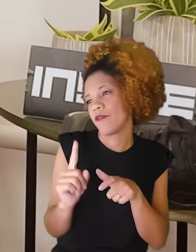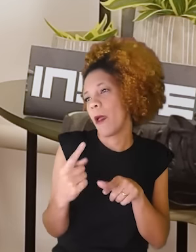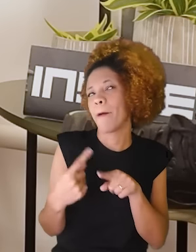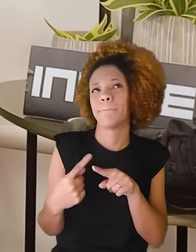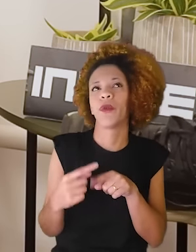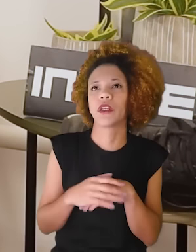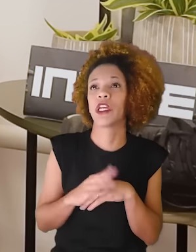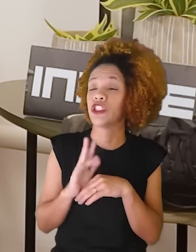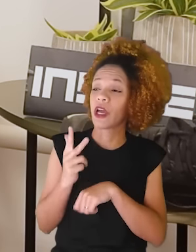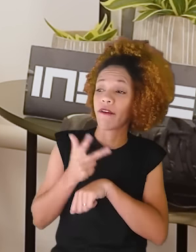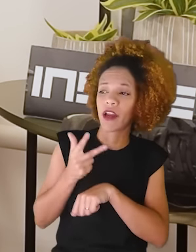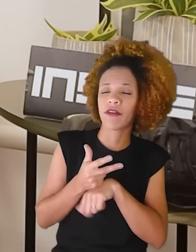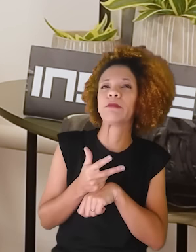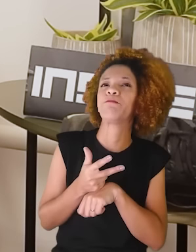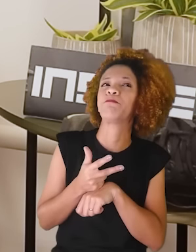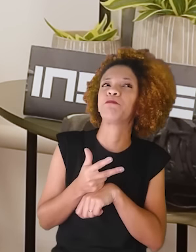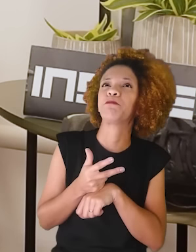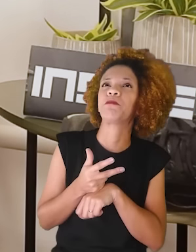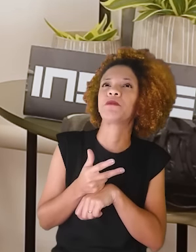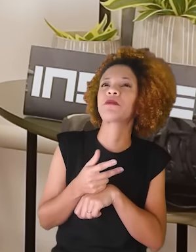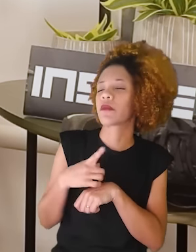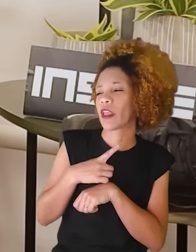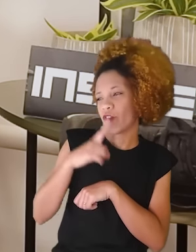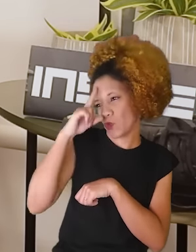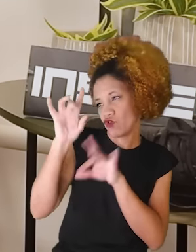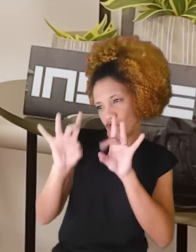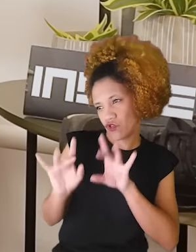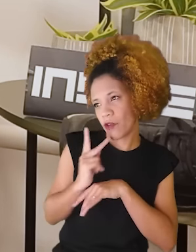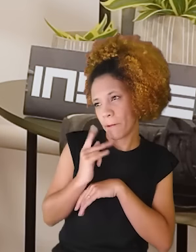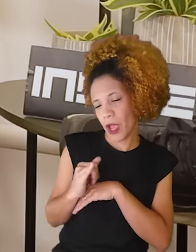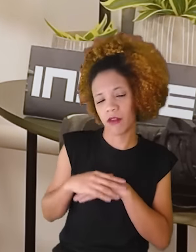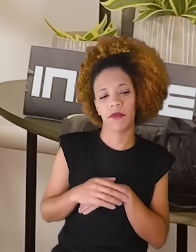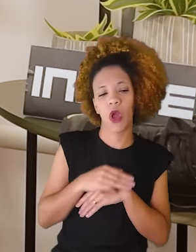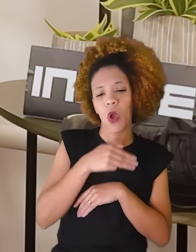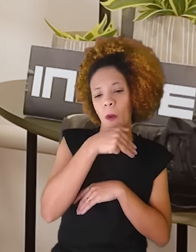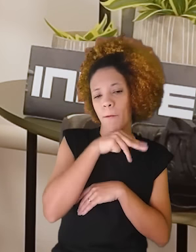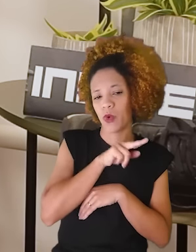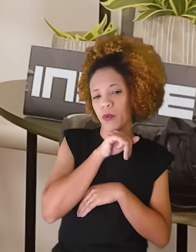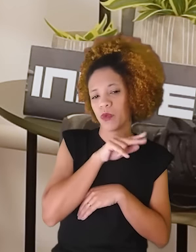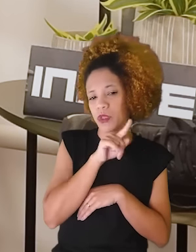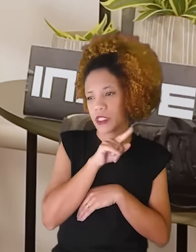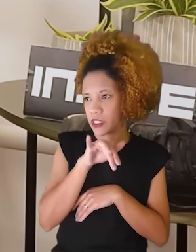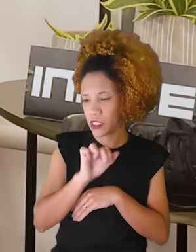porque já Já gravei com Teve um dia dos pais que o Mumuzinho fez uma roda de samba lá na sala para